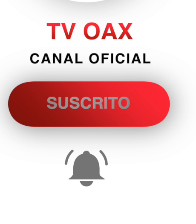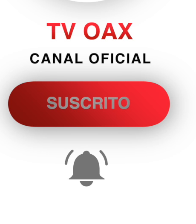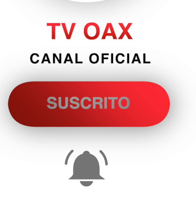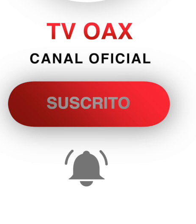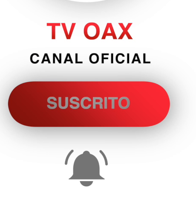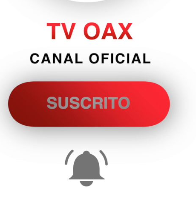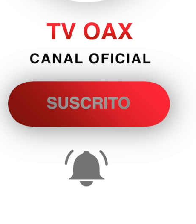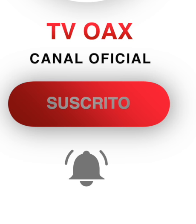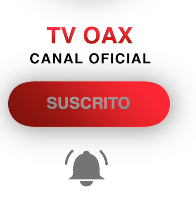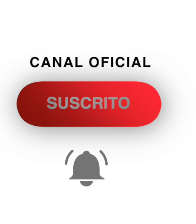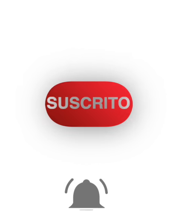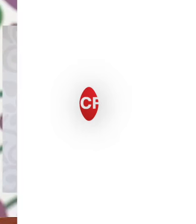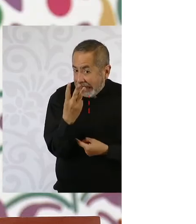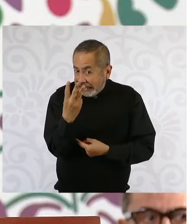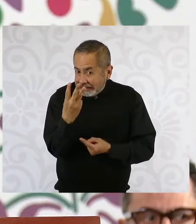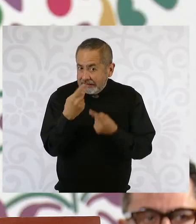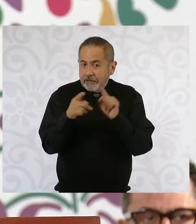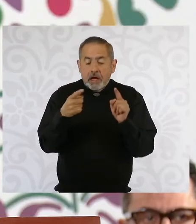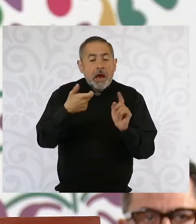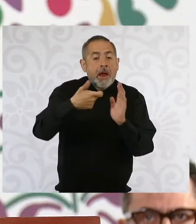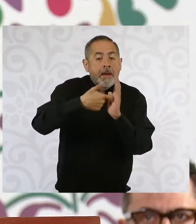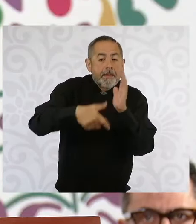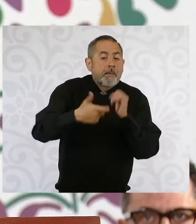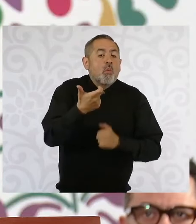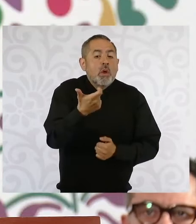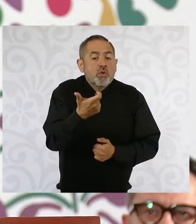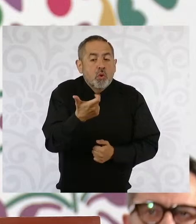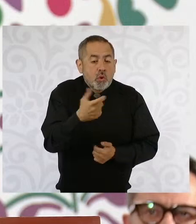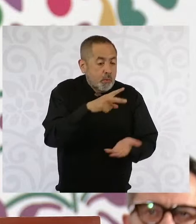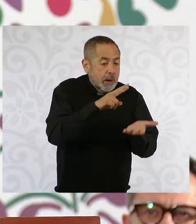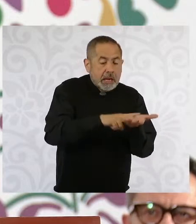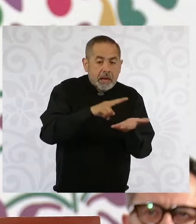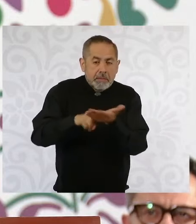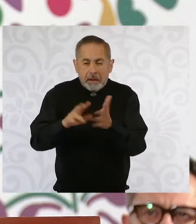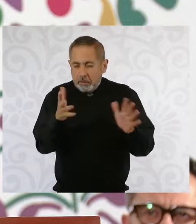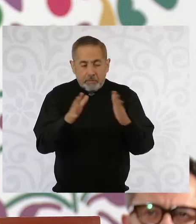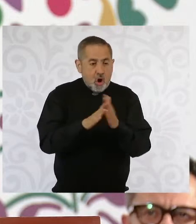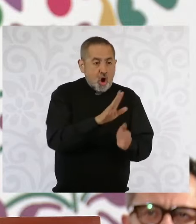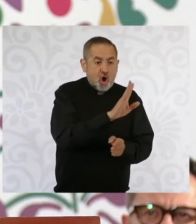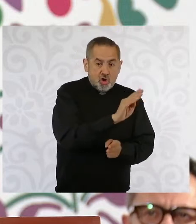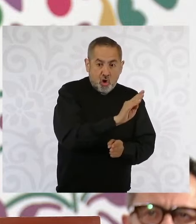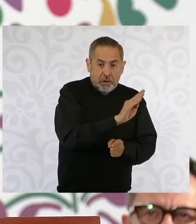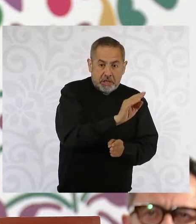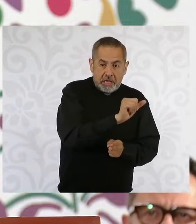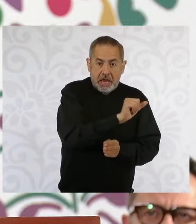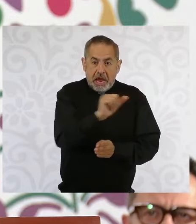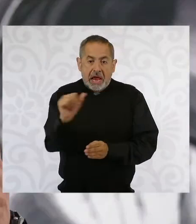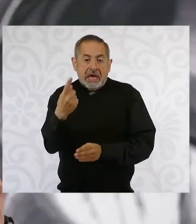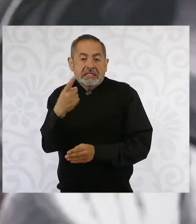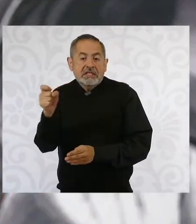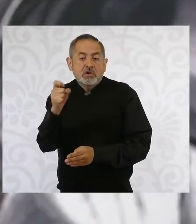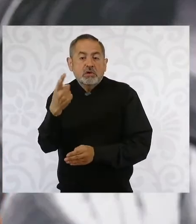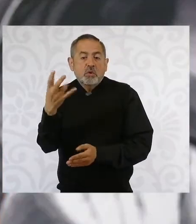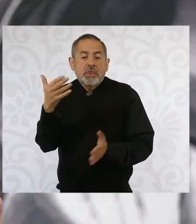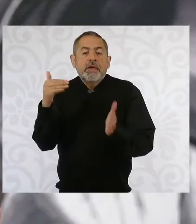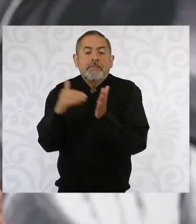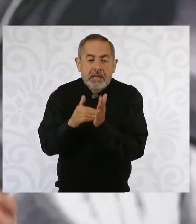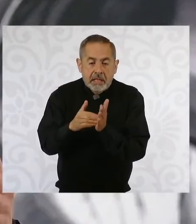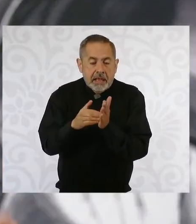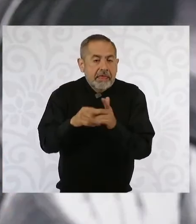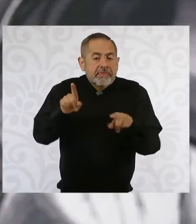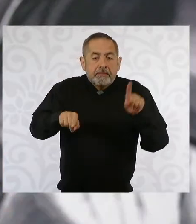usos el costo estimamos que tendrá un Rango entre los 90 y los 150,000 pesos dependiendo del modelo